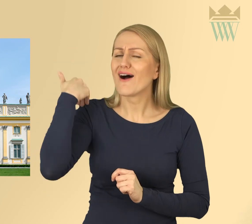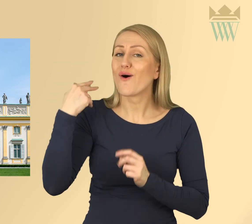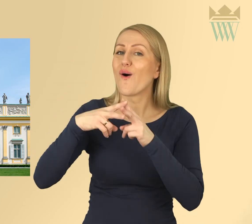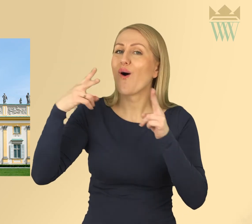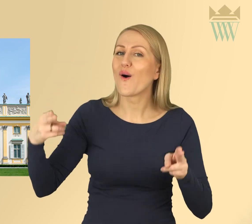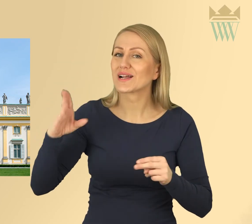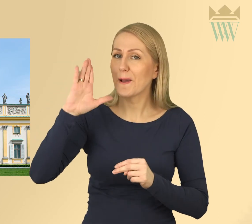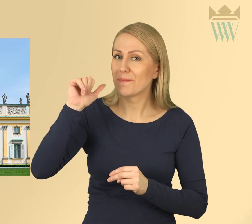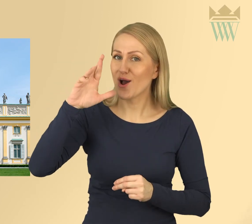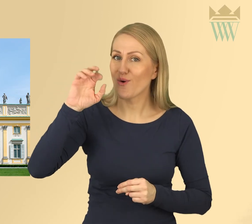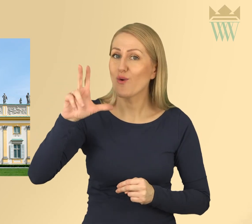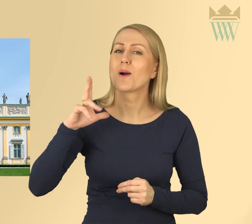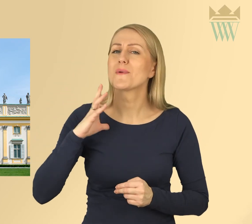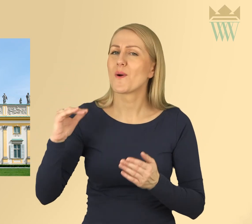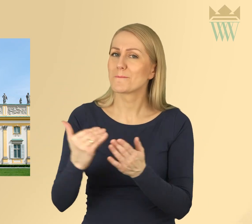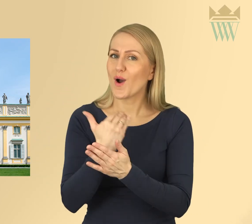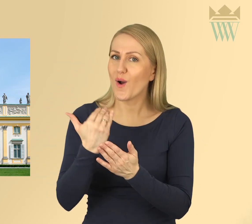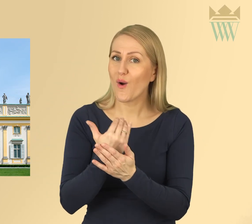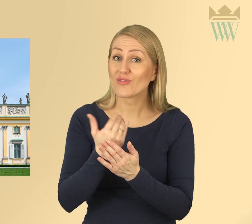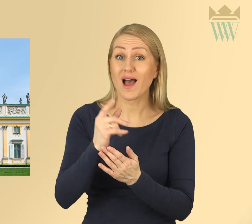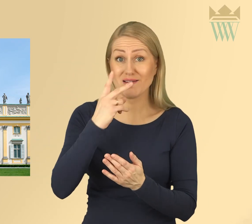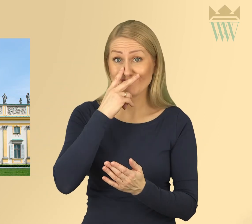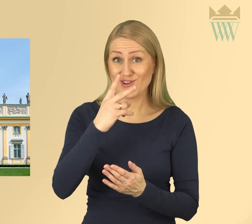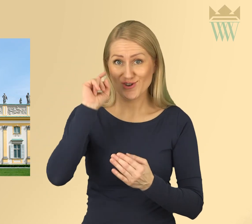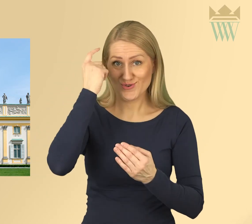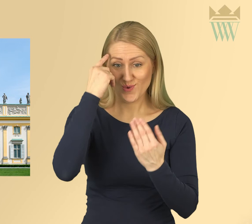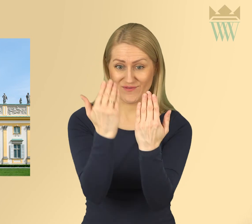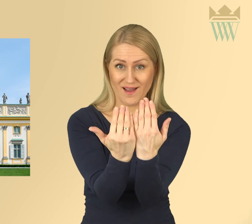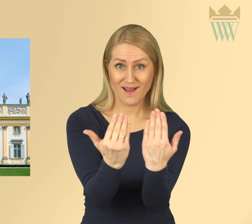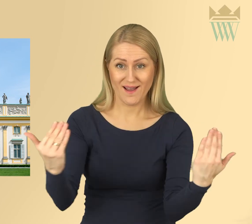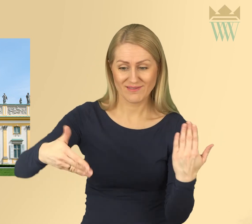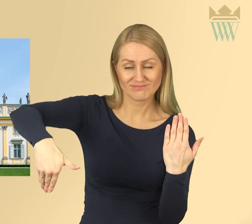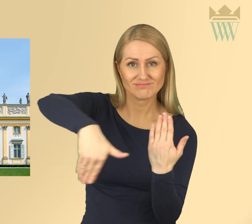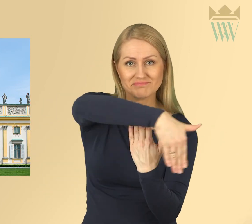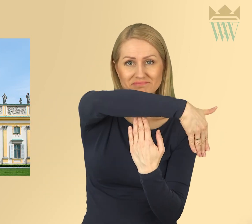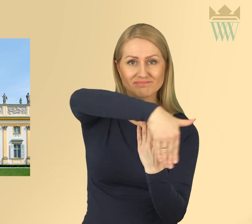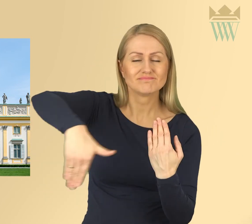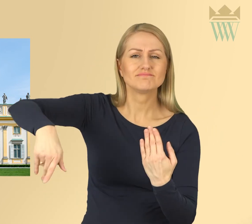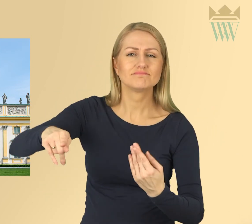Zgodnie z panującą w baroku modą fasada pałacu, czyli elewacja frontowa,